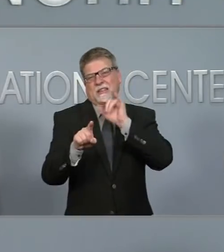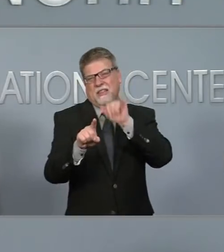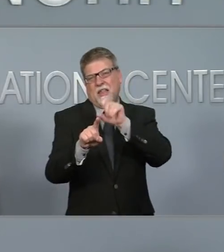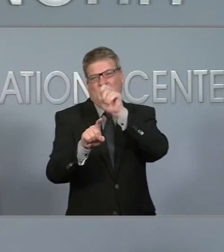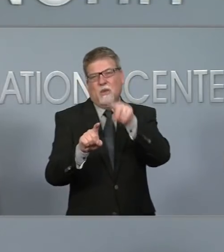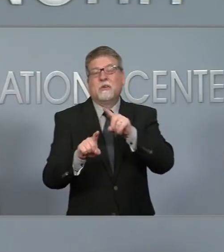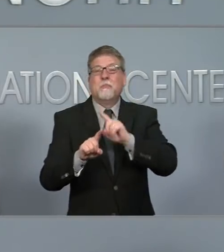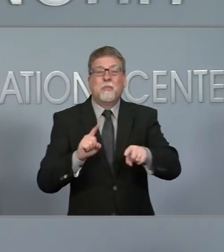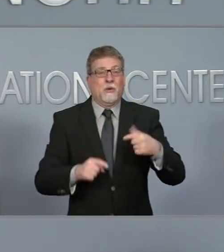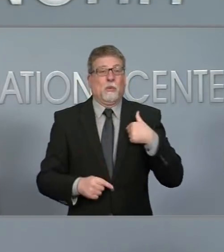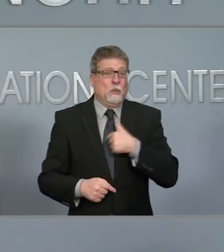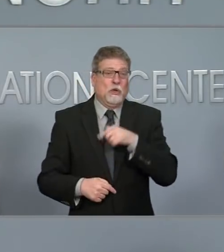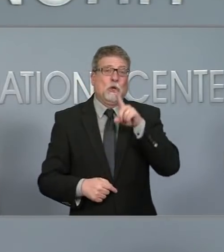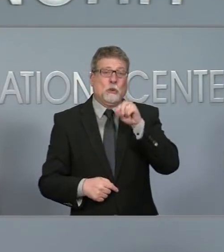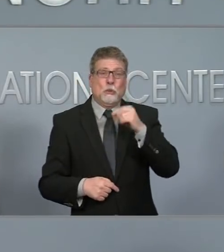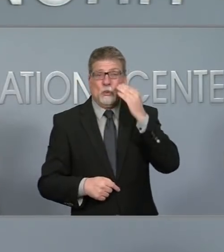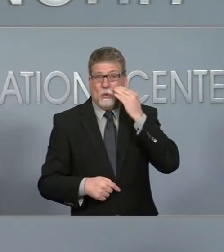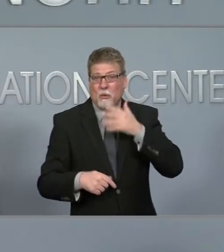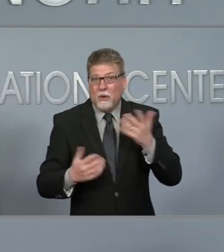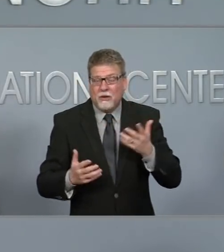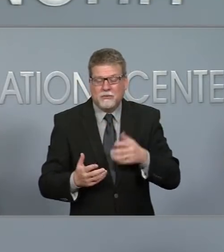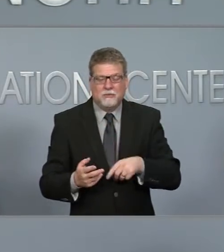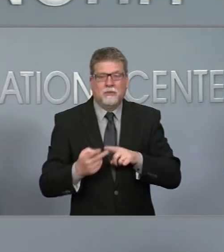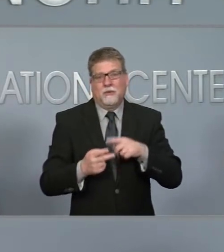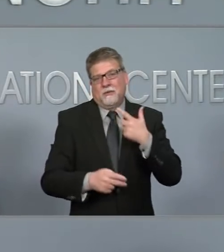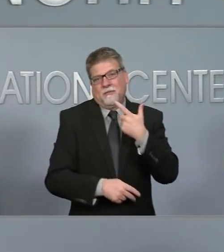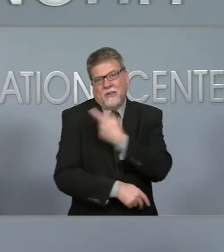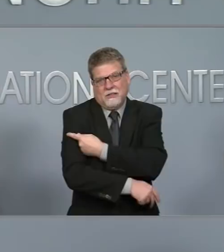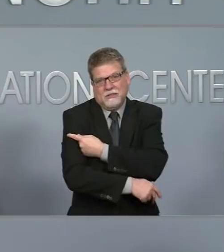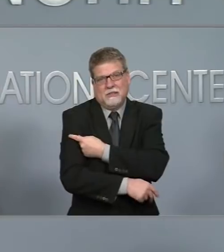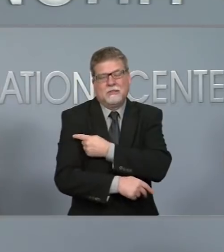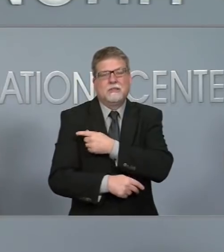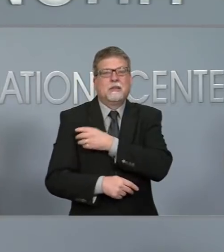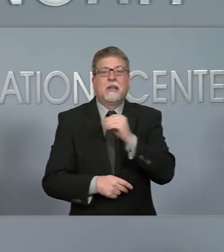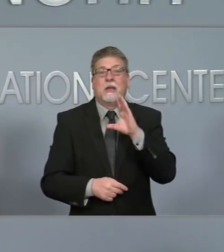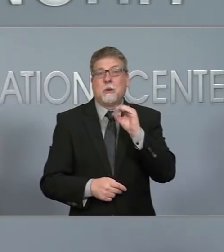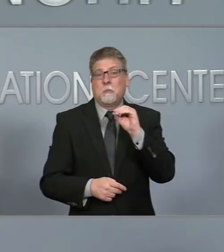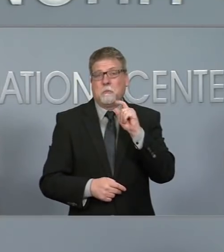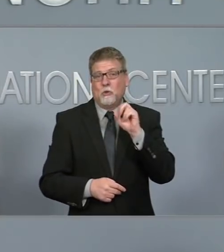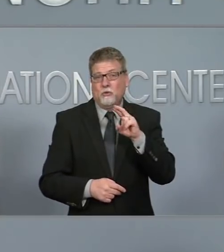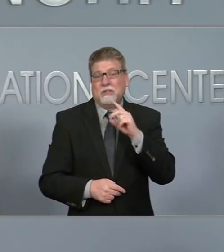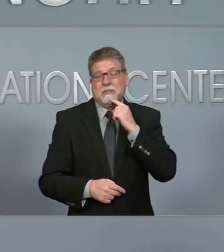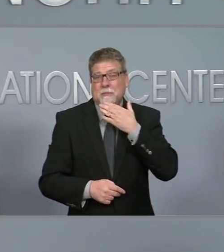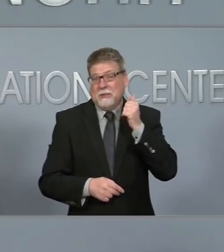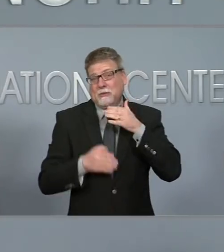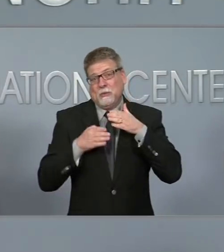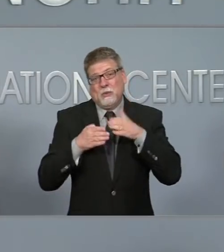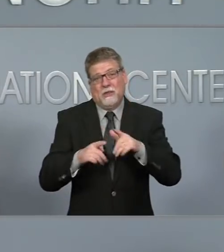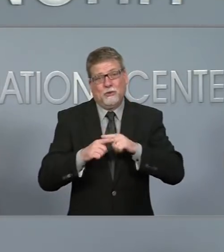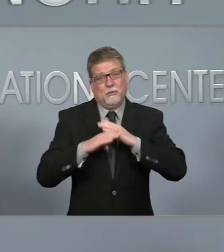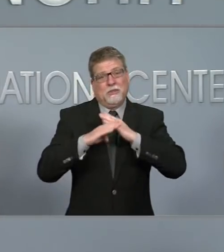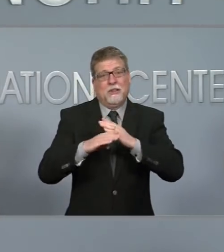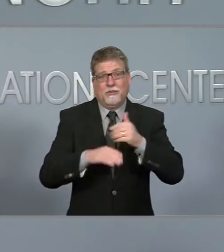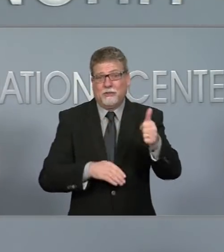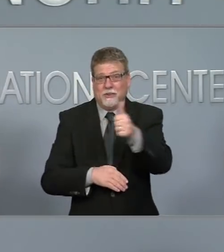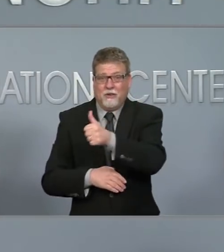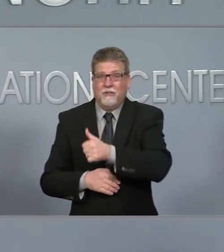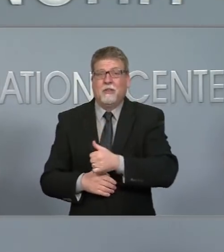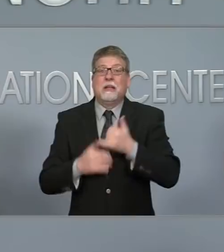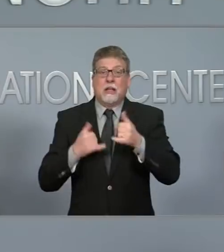creo que es.